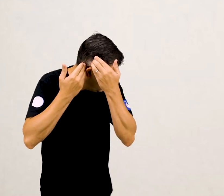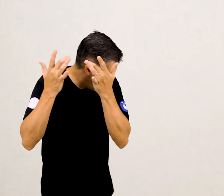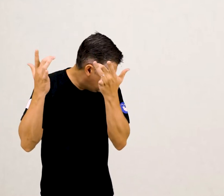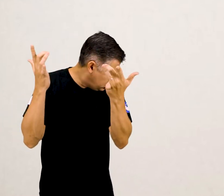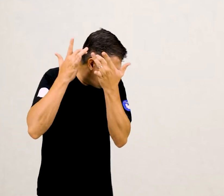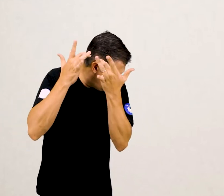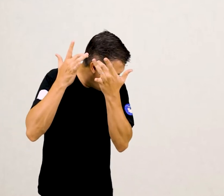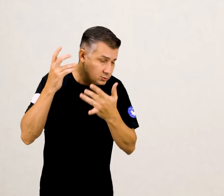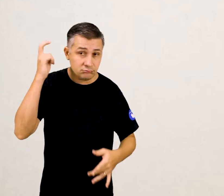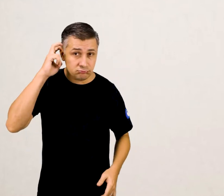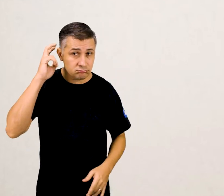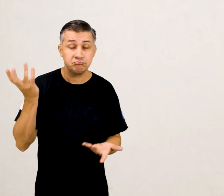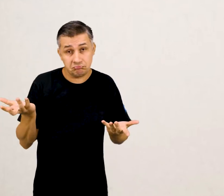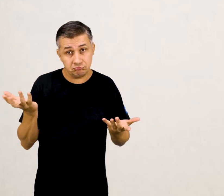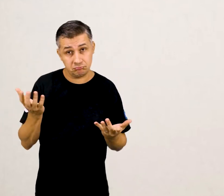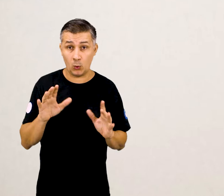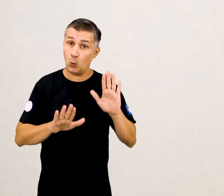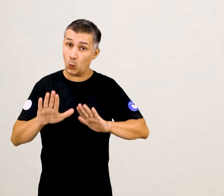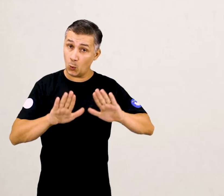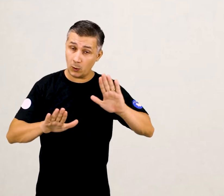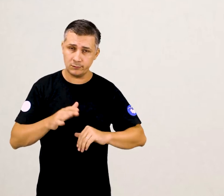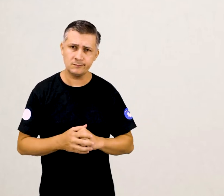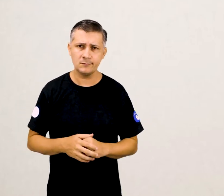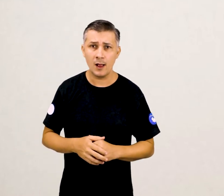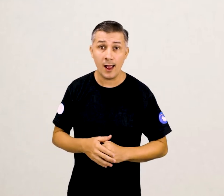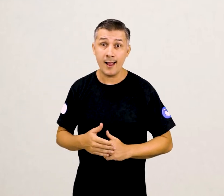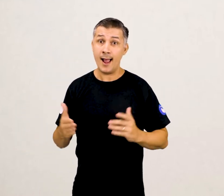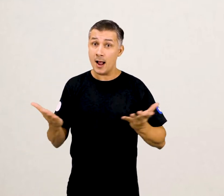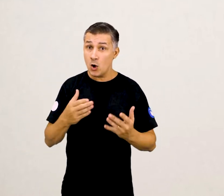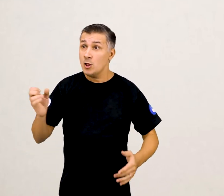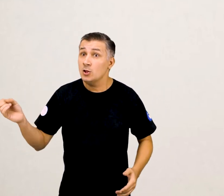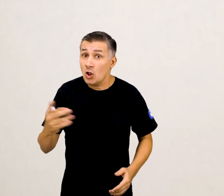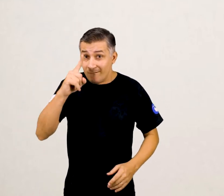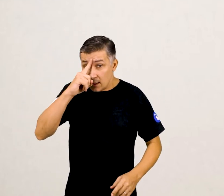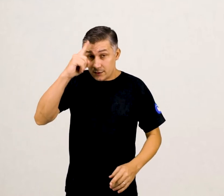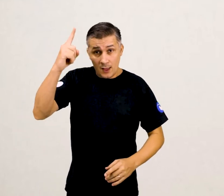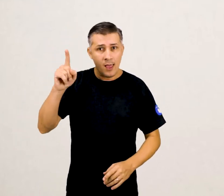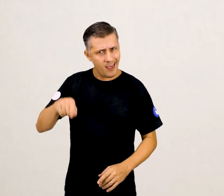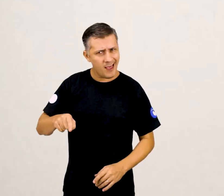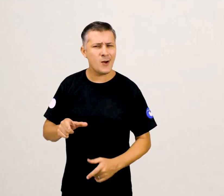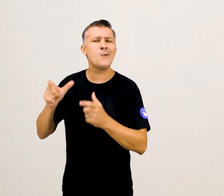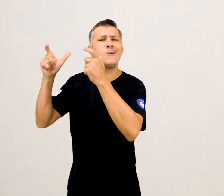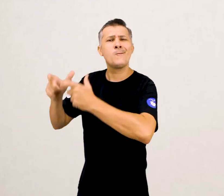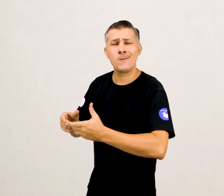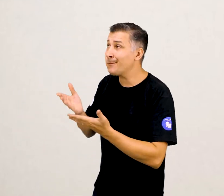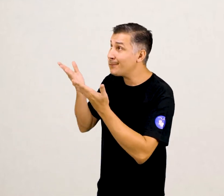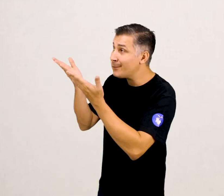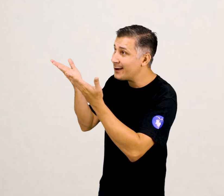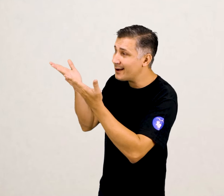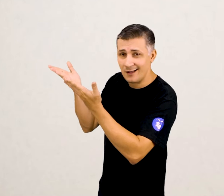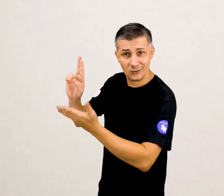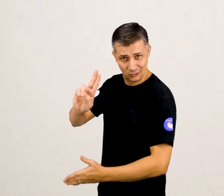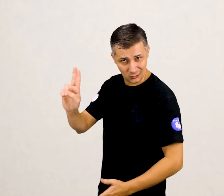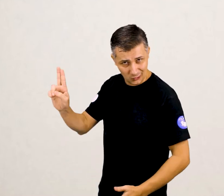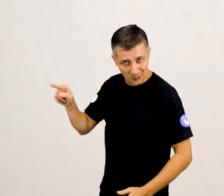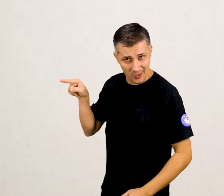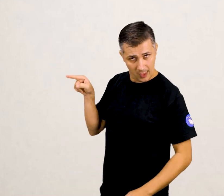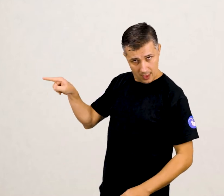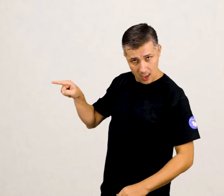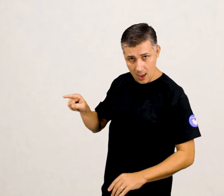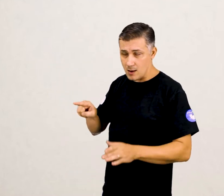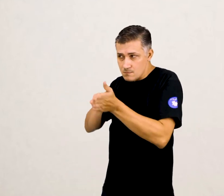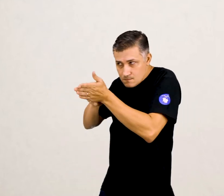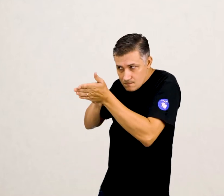O desenvolvimento dessa nova solução ficou a cargo da farmacêutica Frequency Therapeutics,